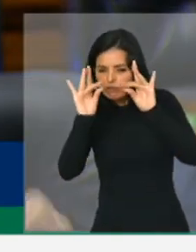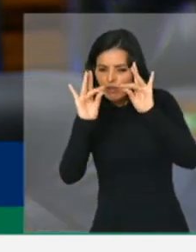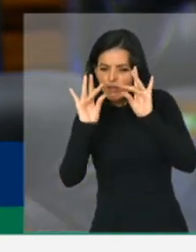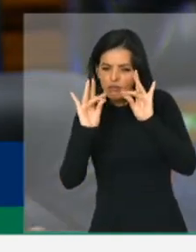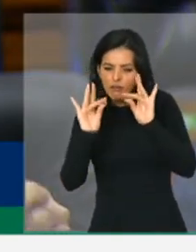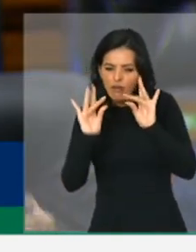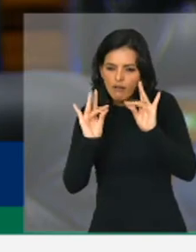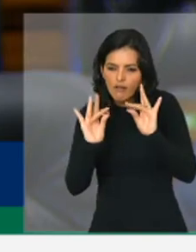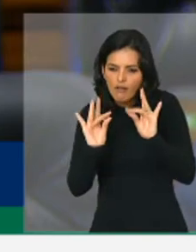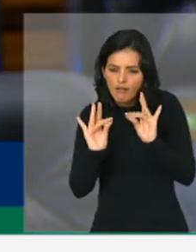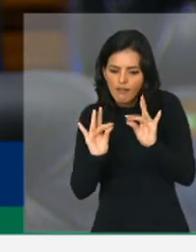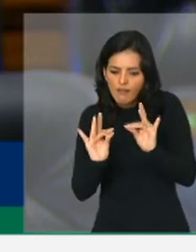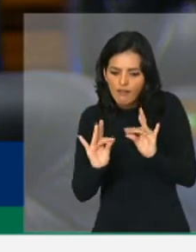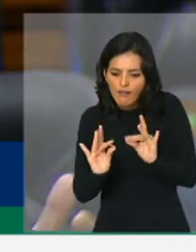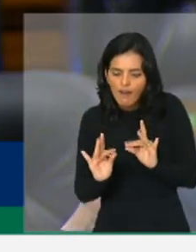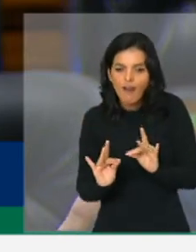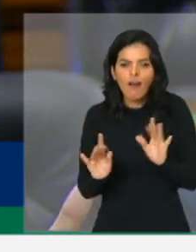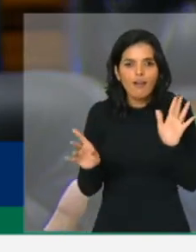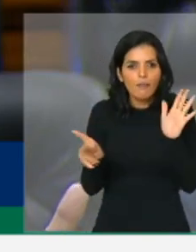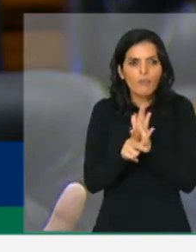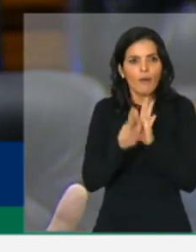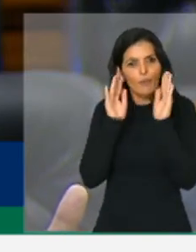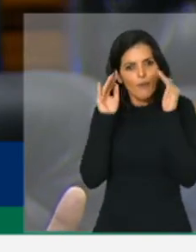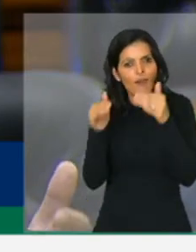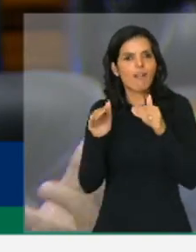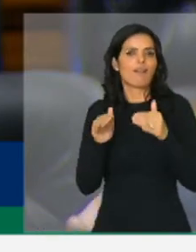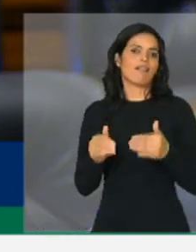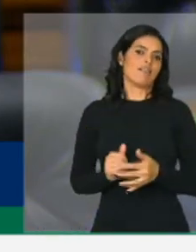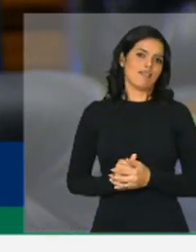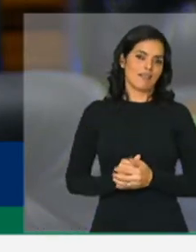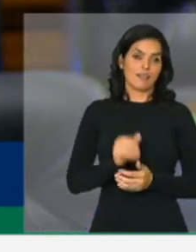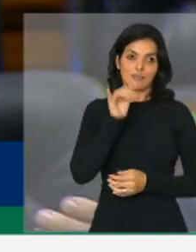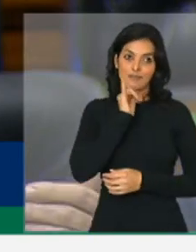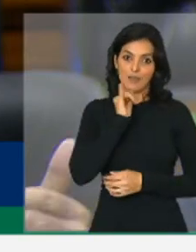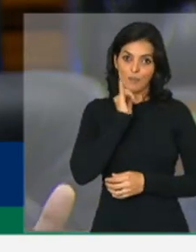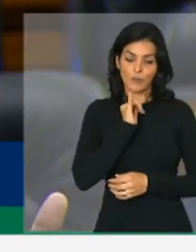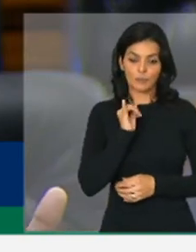REBATIMENTO DESTA DÍ VIDA. A ISENÇÃO DE TRIBUTOS PARA AQUELES QUE VÃO FICAR COM